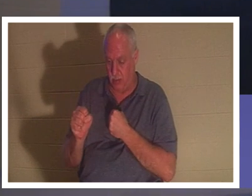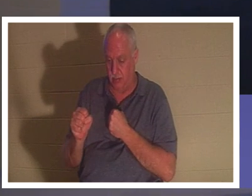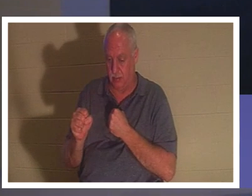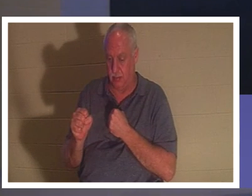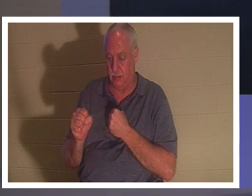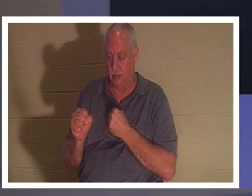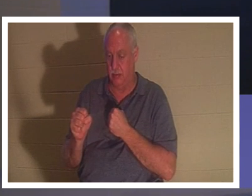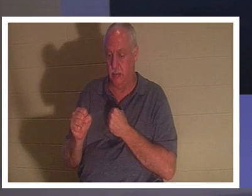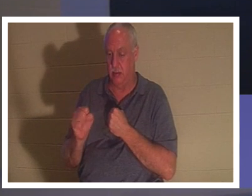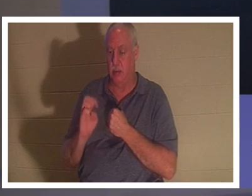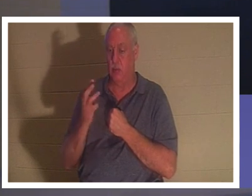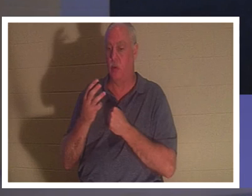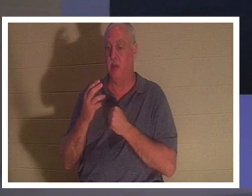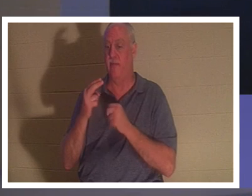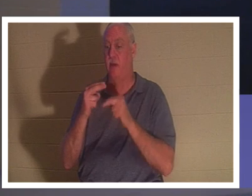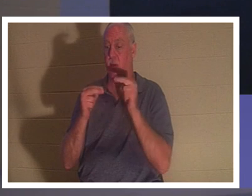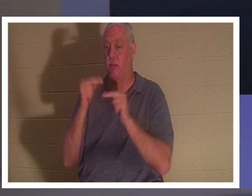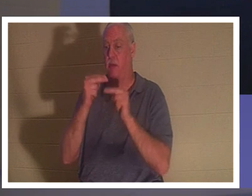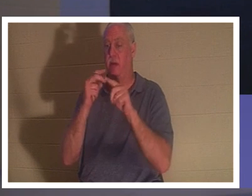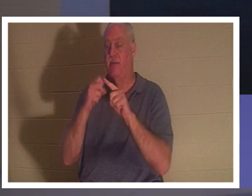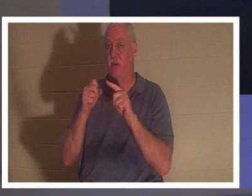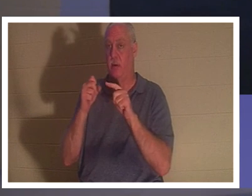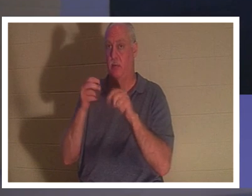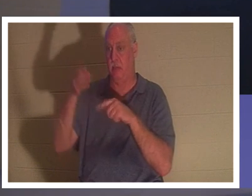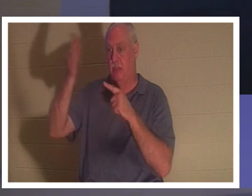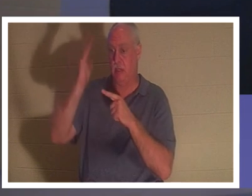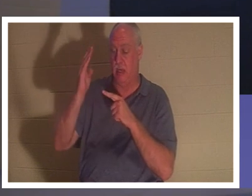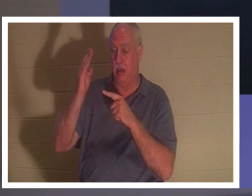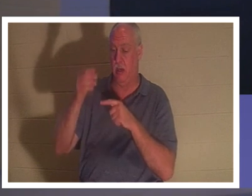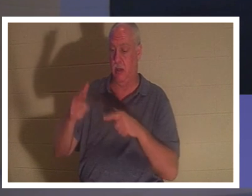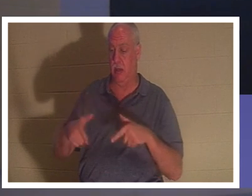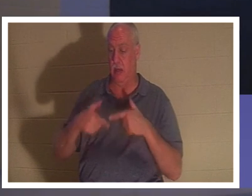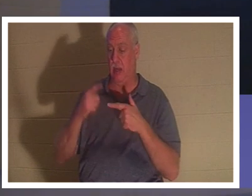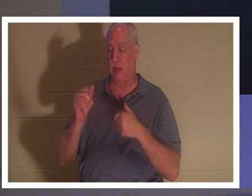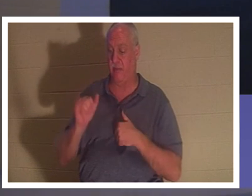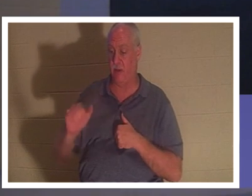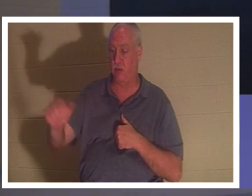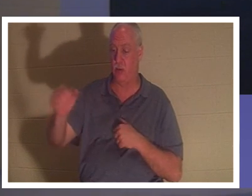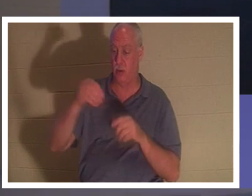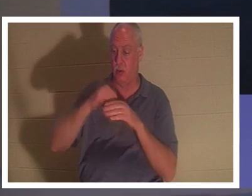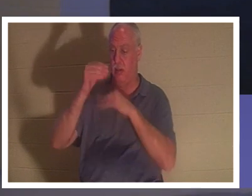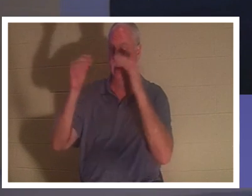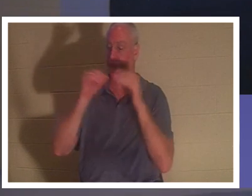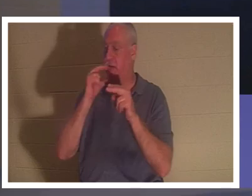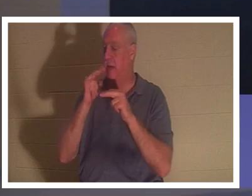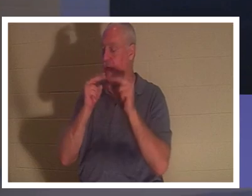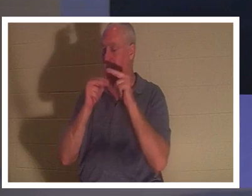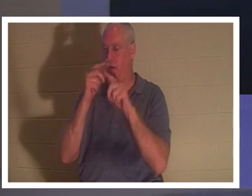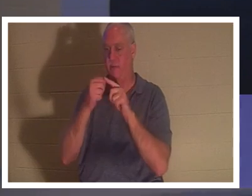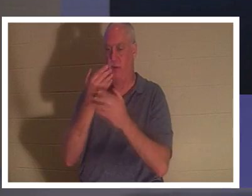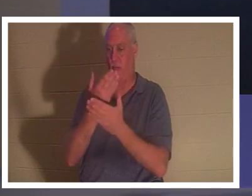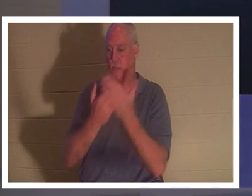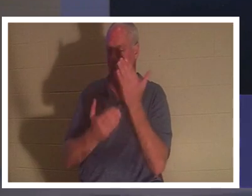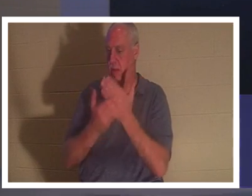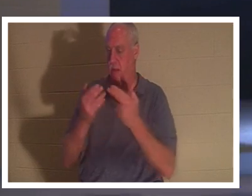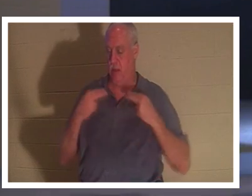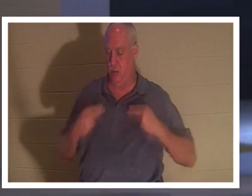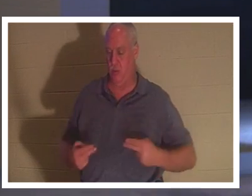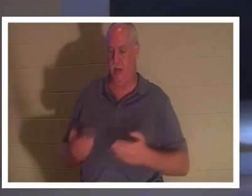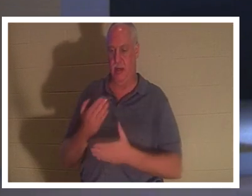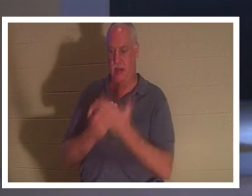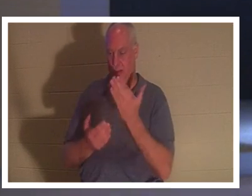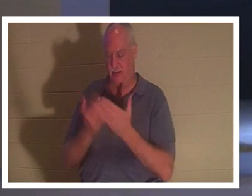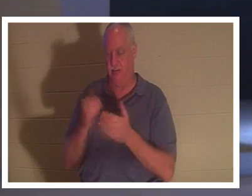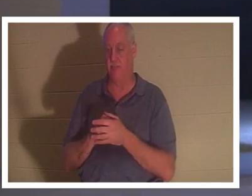от Бога, вечный дом на небесах, нерукотворный созидаемый». Говорит, в этой земной жизни это